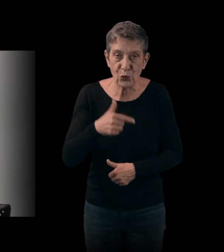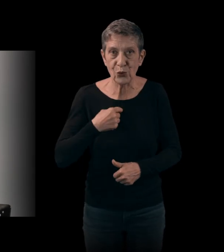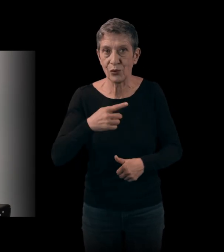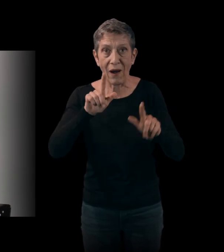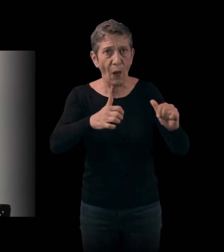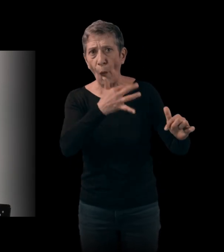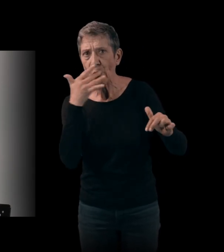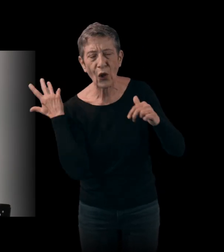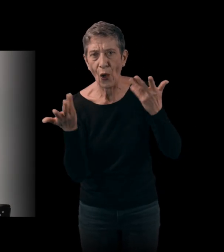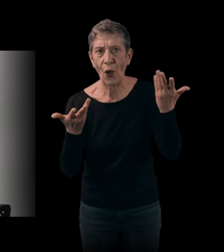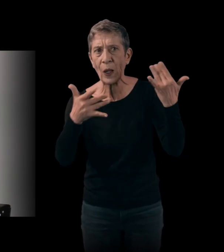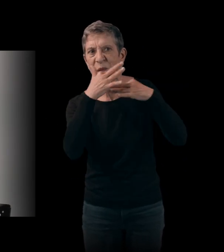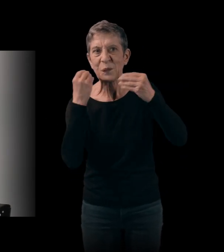c'est les senteurs. Du coup, ça passe aussi par la langue.